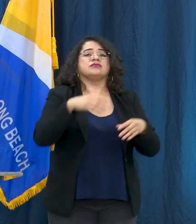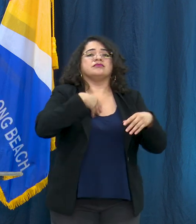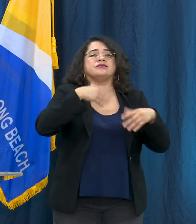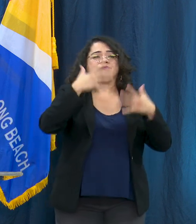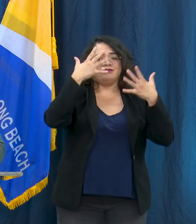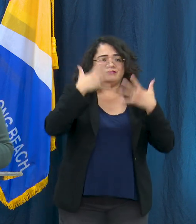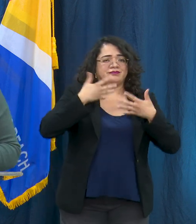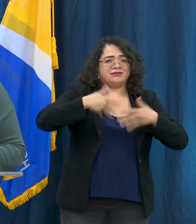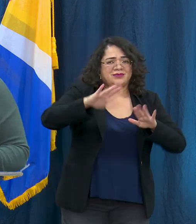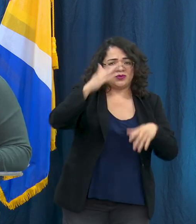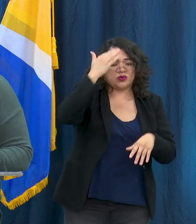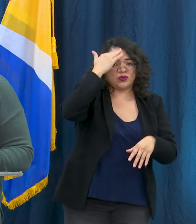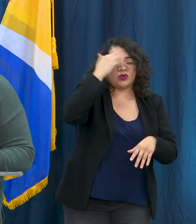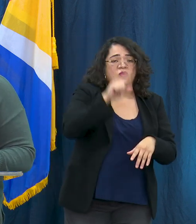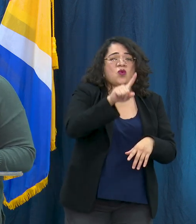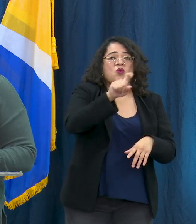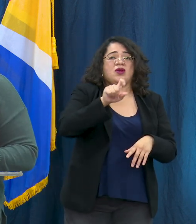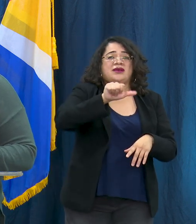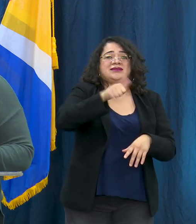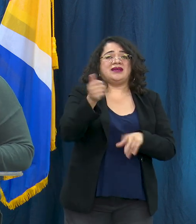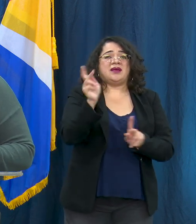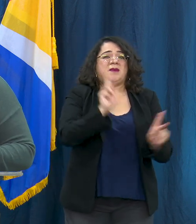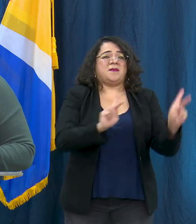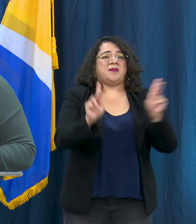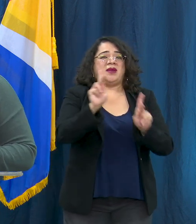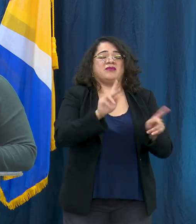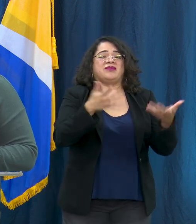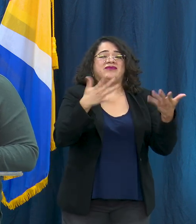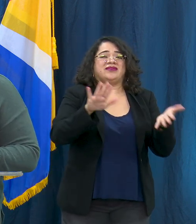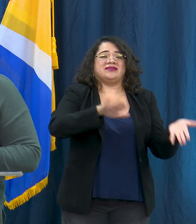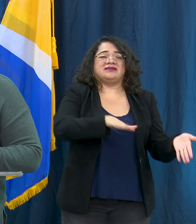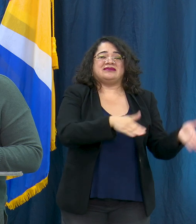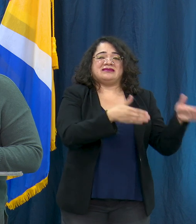perdido a ciento Diez personas en la ciudad de un bacio del Corona veeru's yo